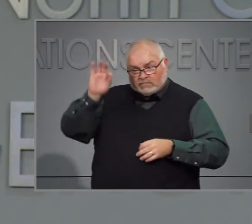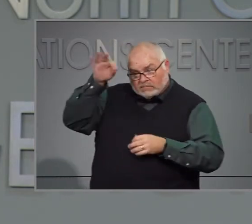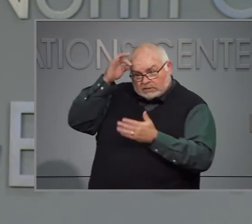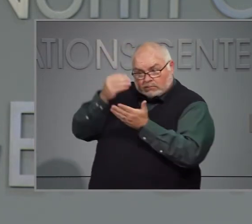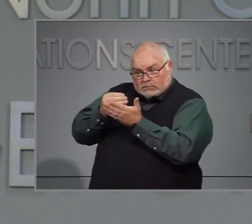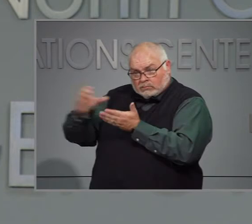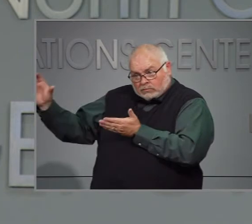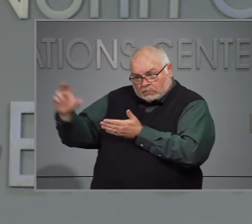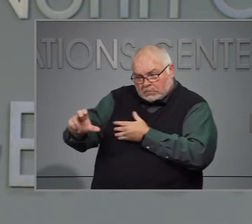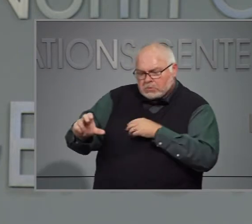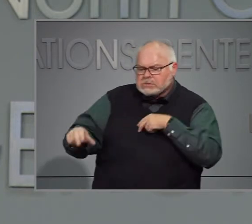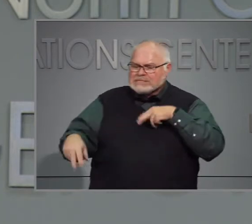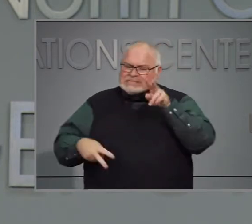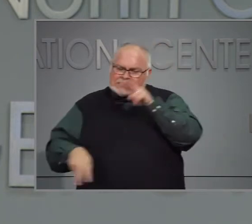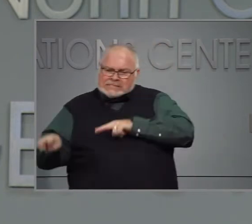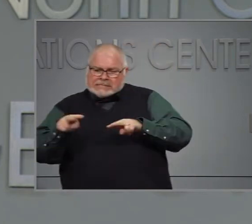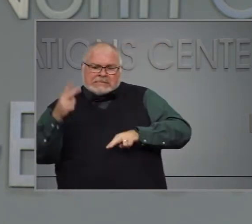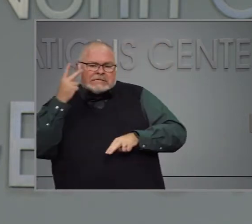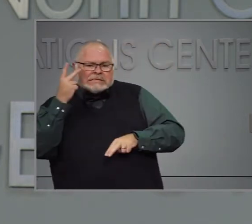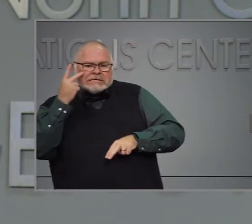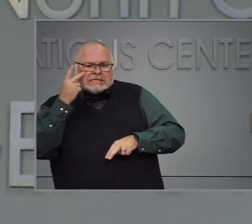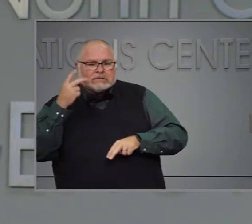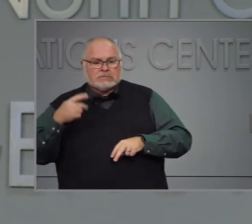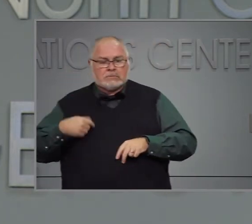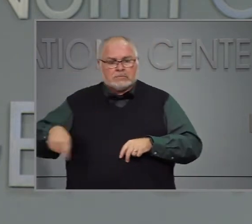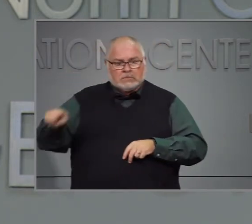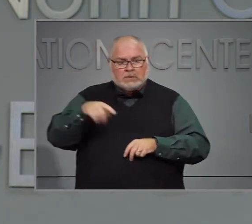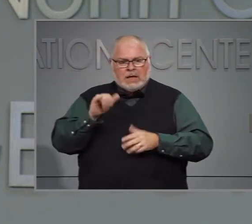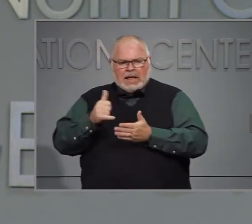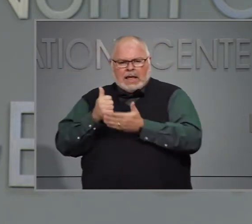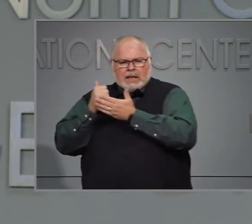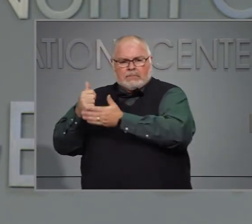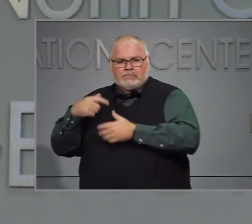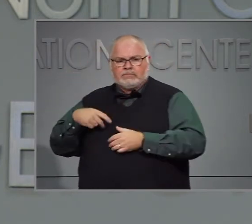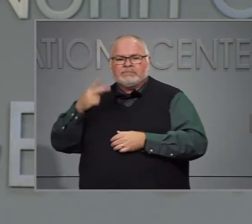son elegibles para la declaración de desastre, Peter ar, mientras tanto,